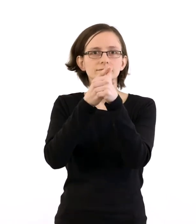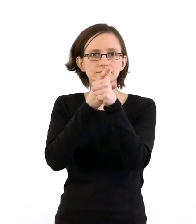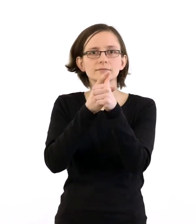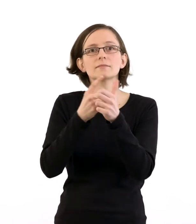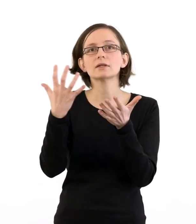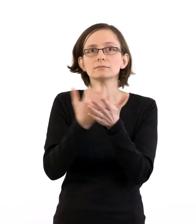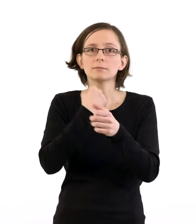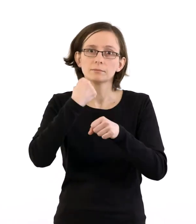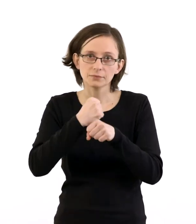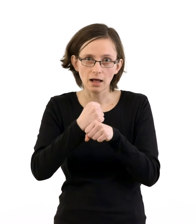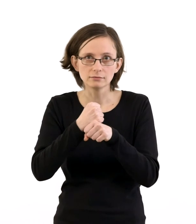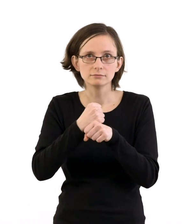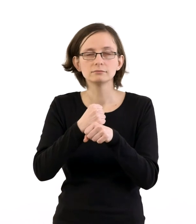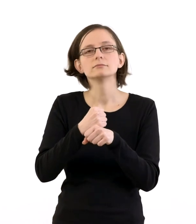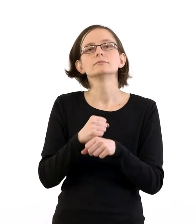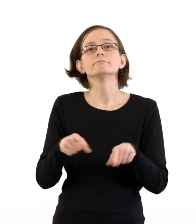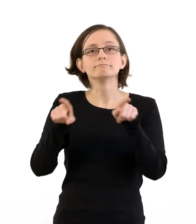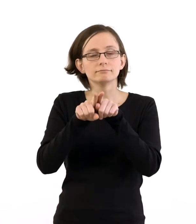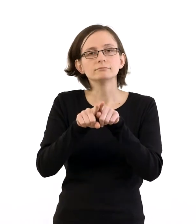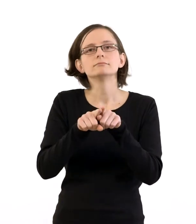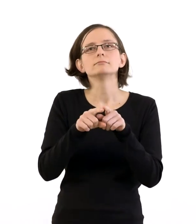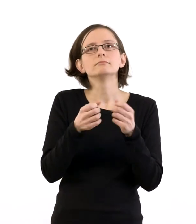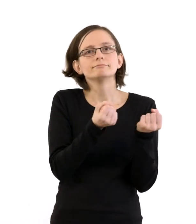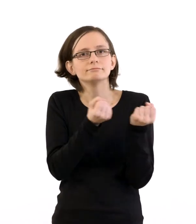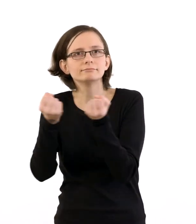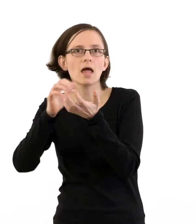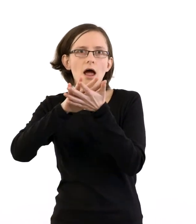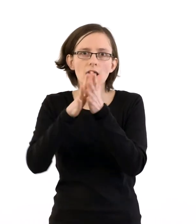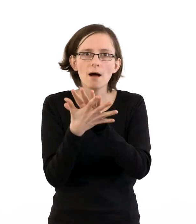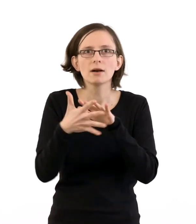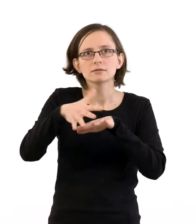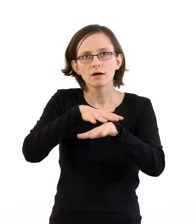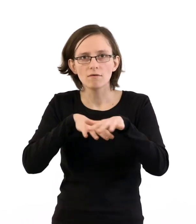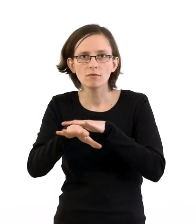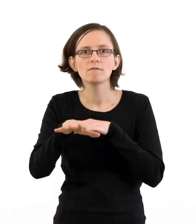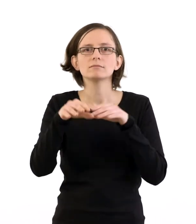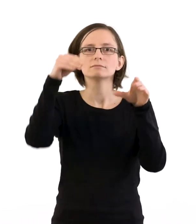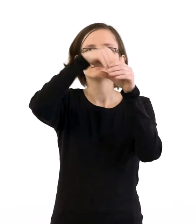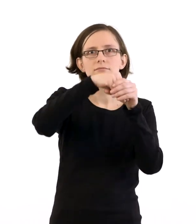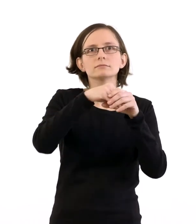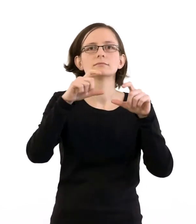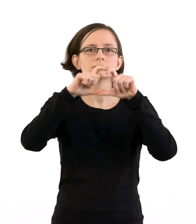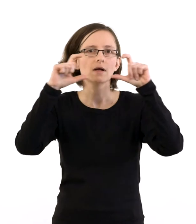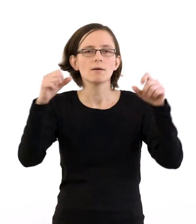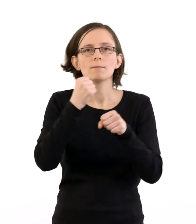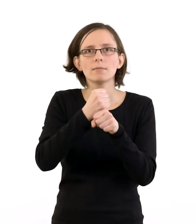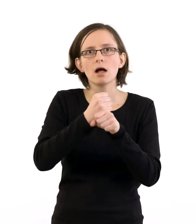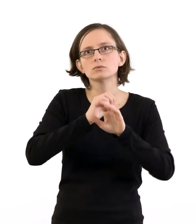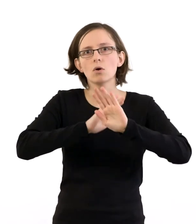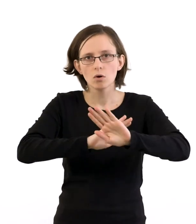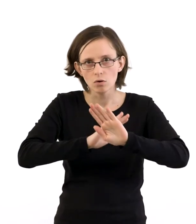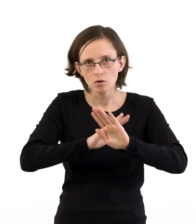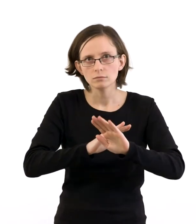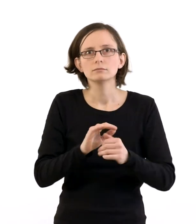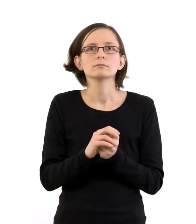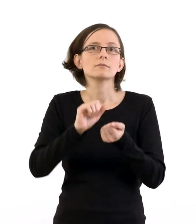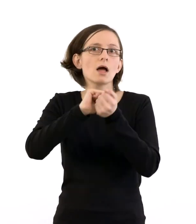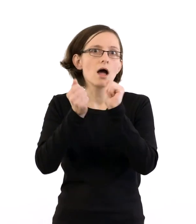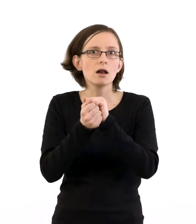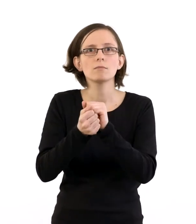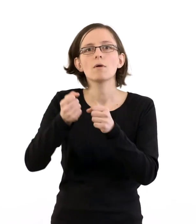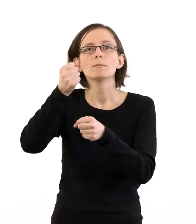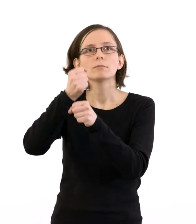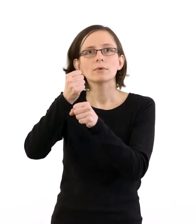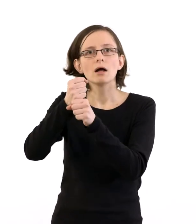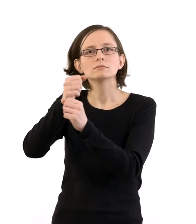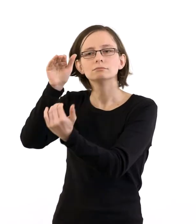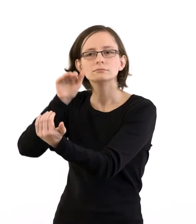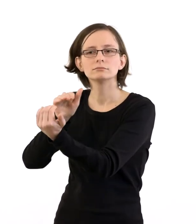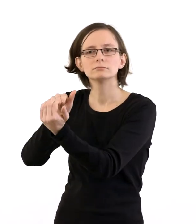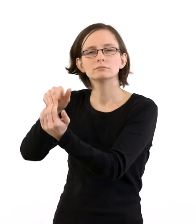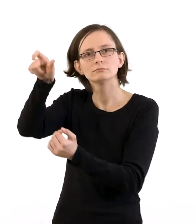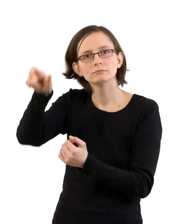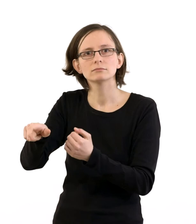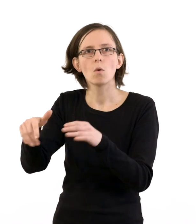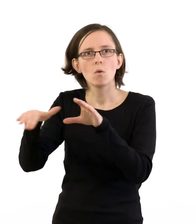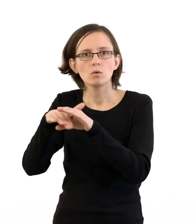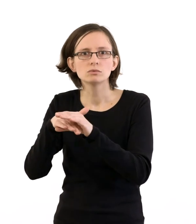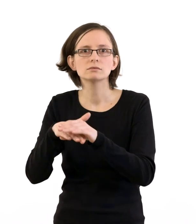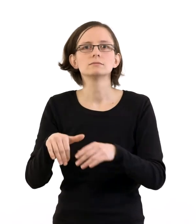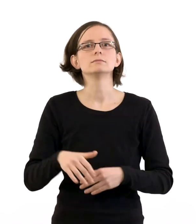1. podjęcie zatrudnienia i kontynuowanie rehabilitacji zawodowej w warunkach pracy chronionej lub na przystosowanym stanowisku pracy;